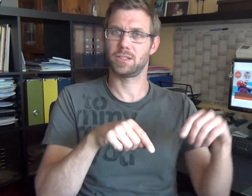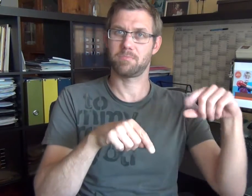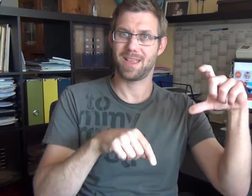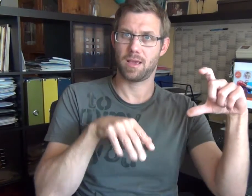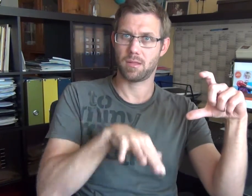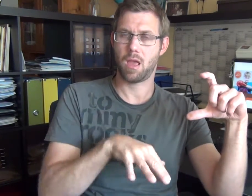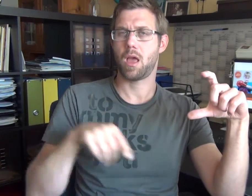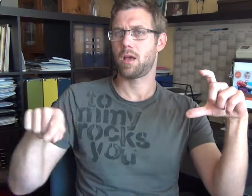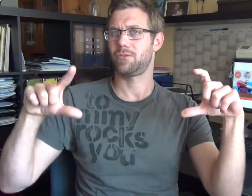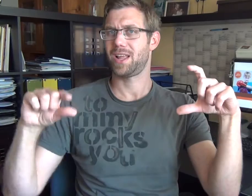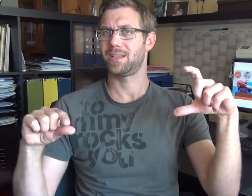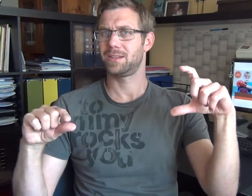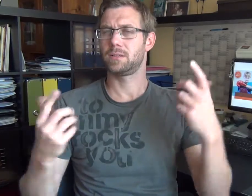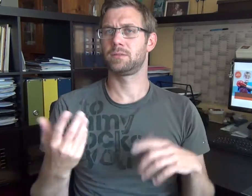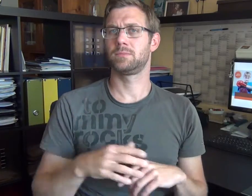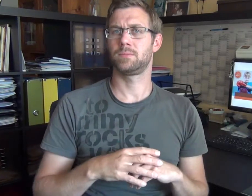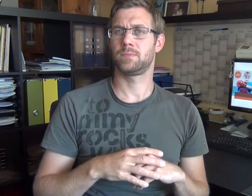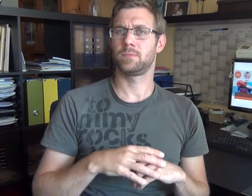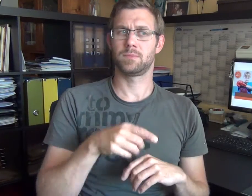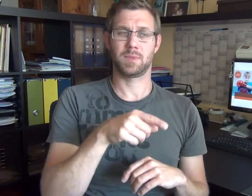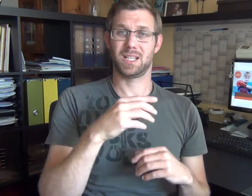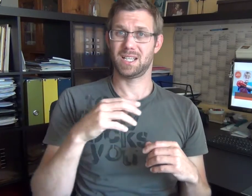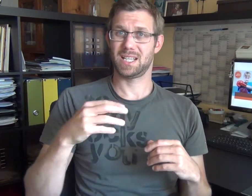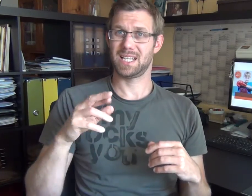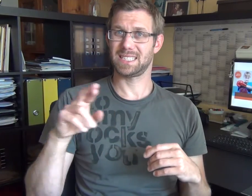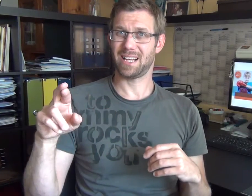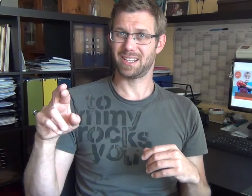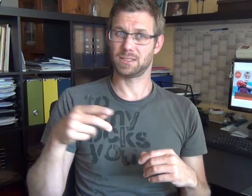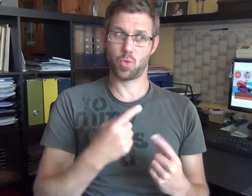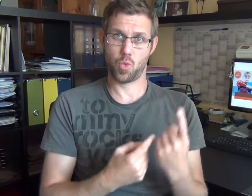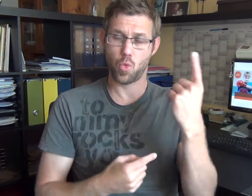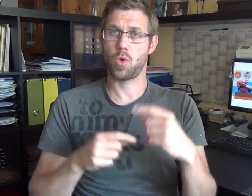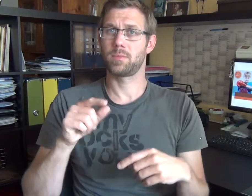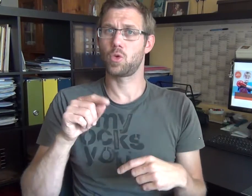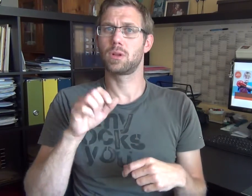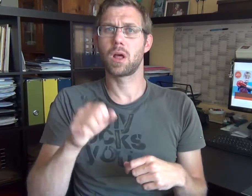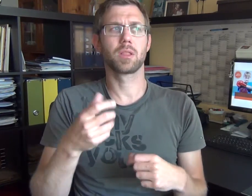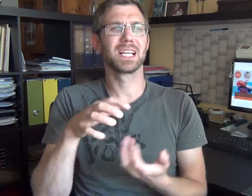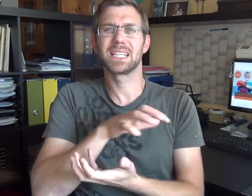Beim einen ist sie höher als beim anderen. Eine hohe Resilienz führt also dazu,